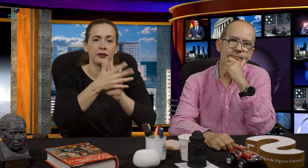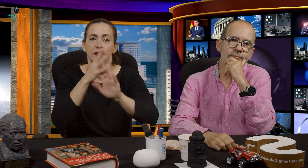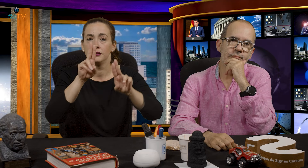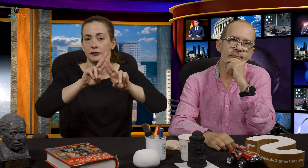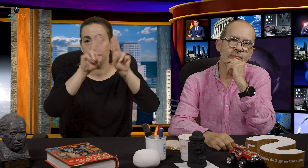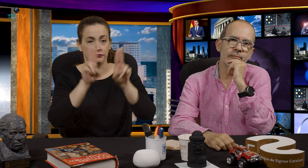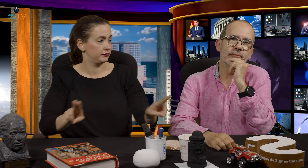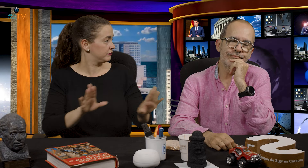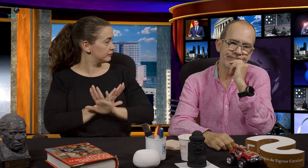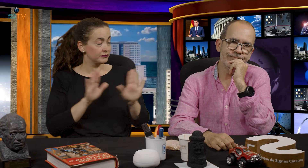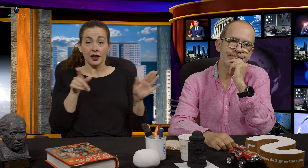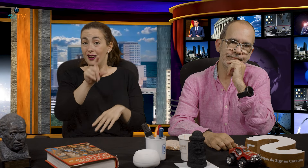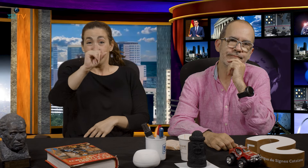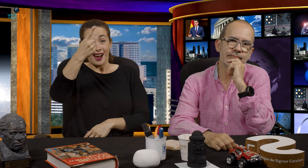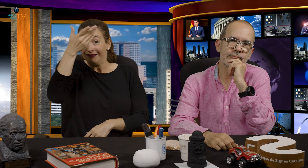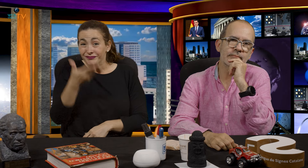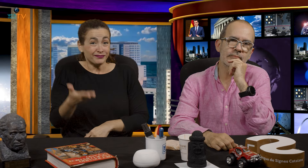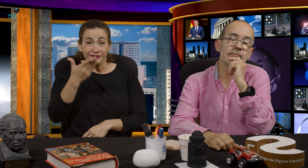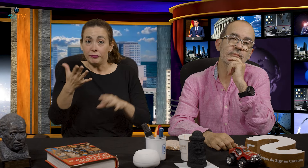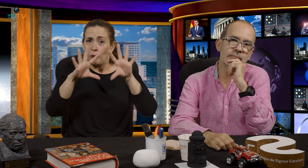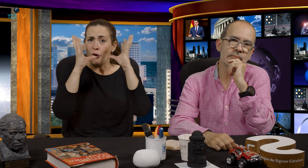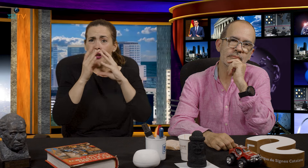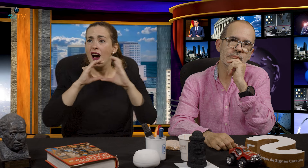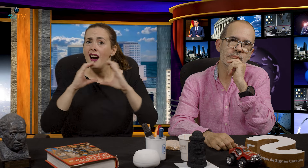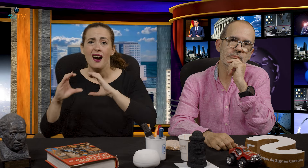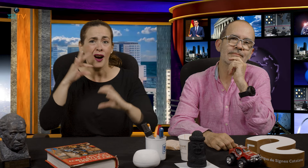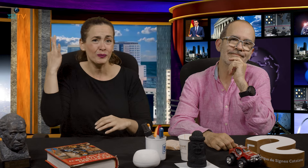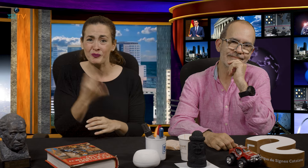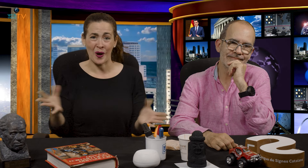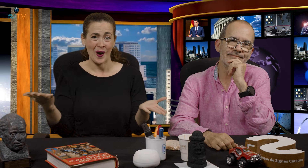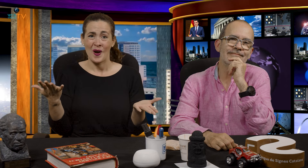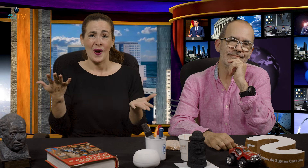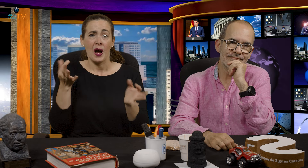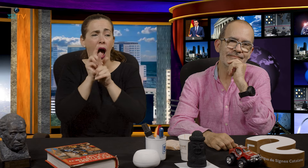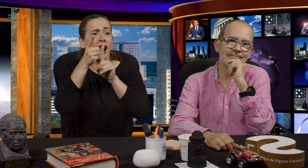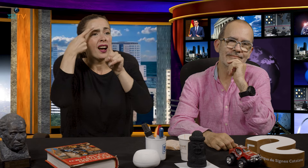es aprender el Sistema de Signos Internacional. Es lo que permite comunicarnos con todo el mundo,